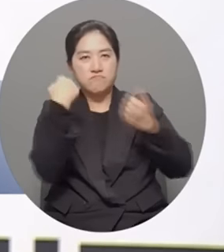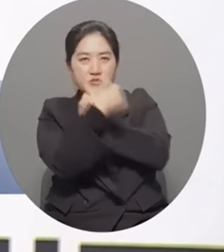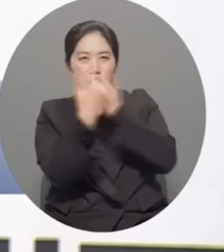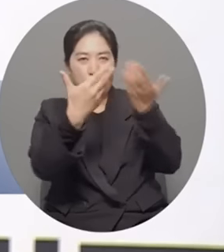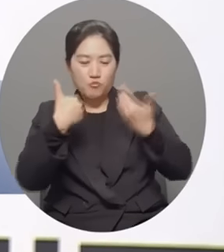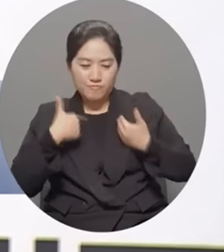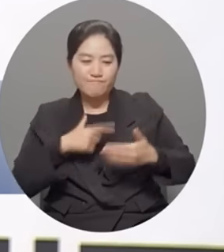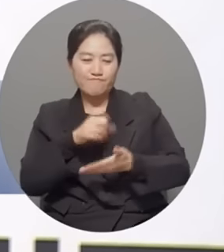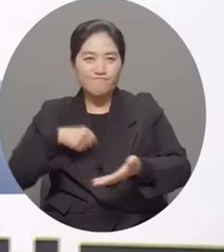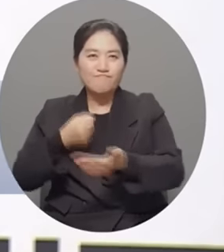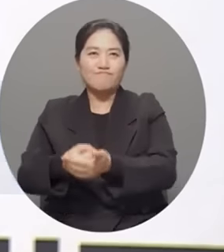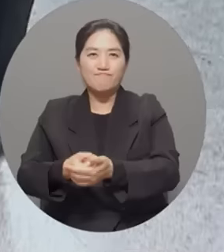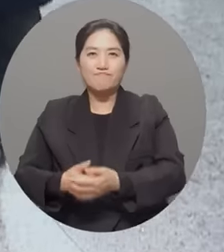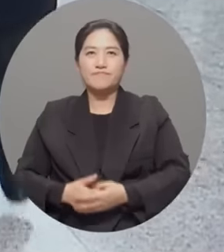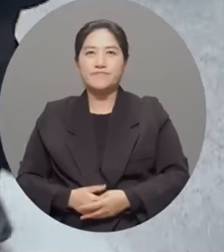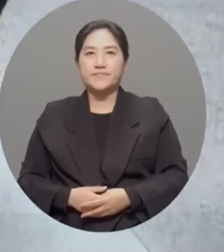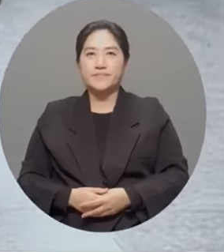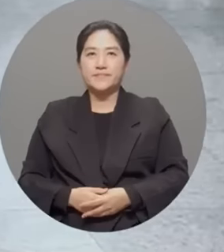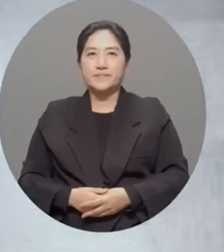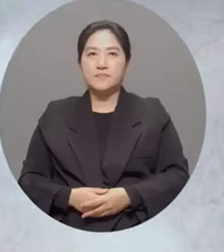받기로 결심했습니다.